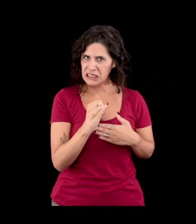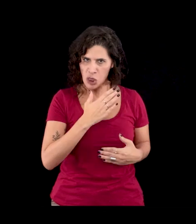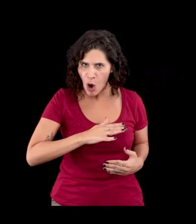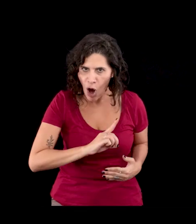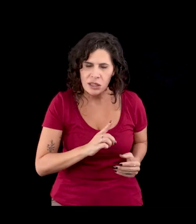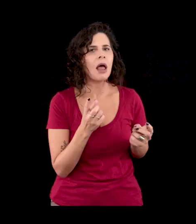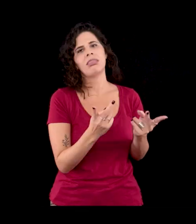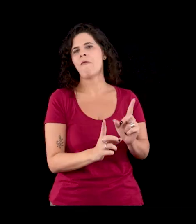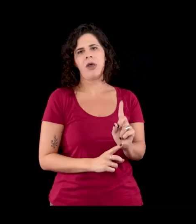eu sempre tive um...